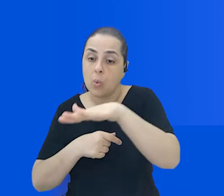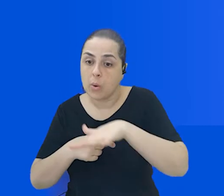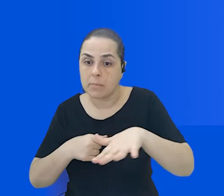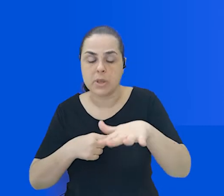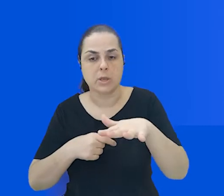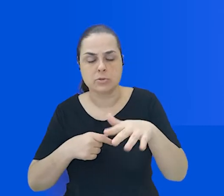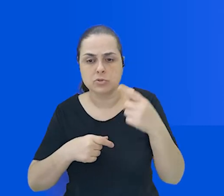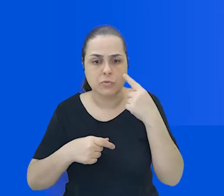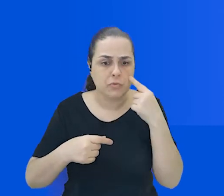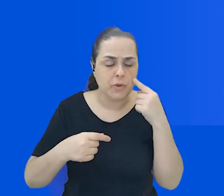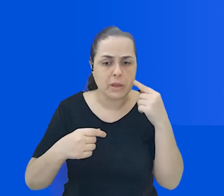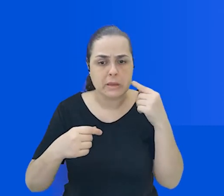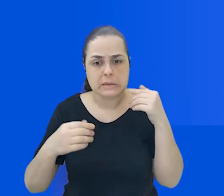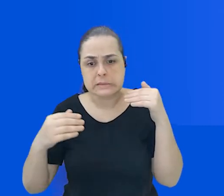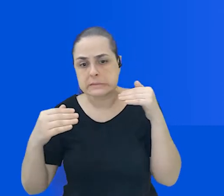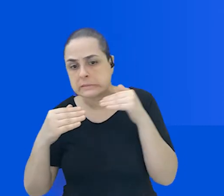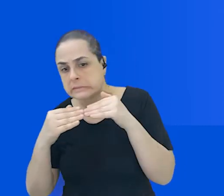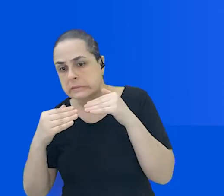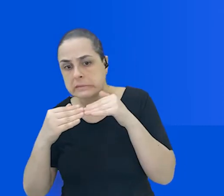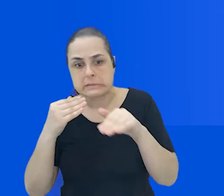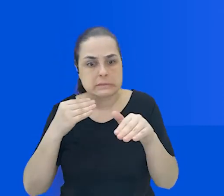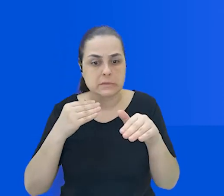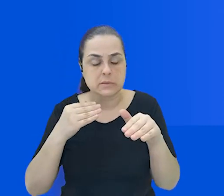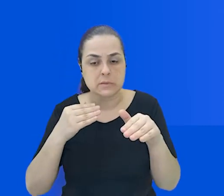dialogar com o ambiente sobre isso que disparou em você.